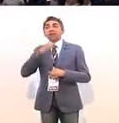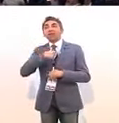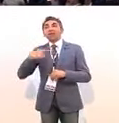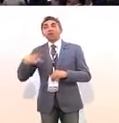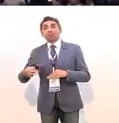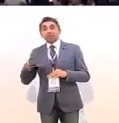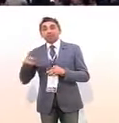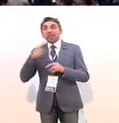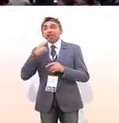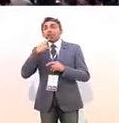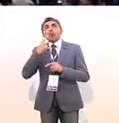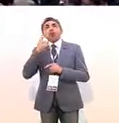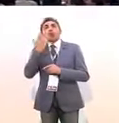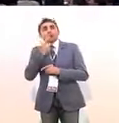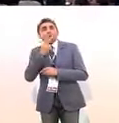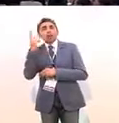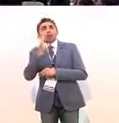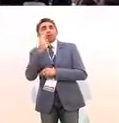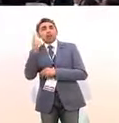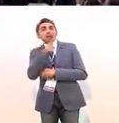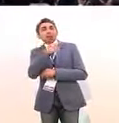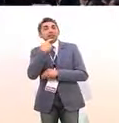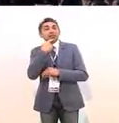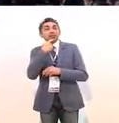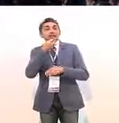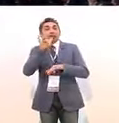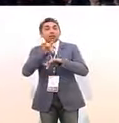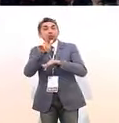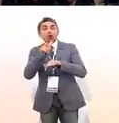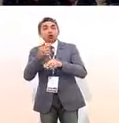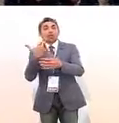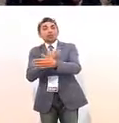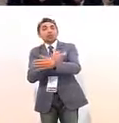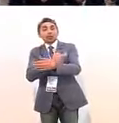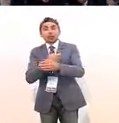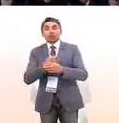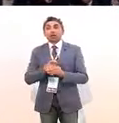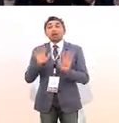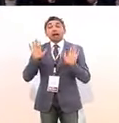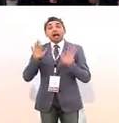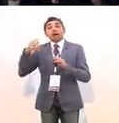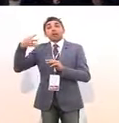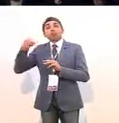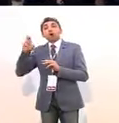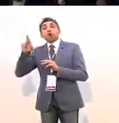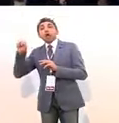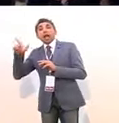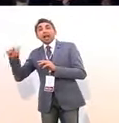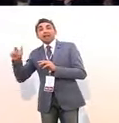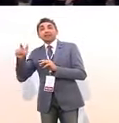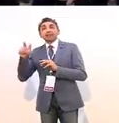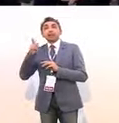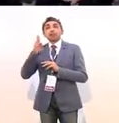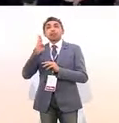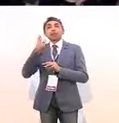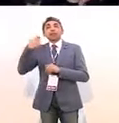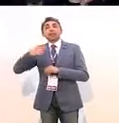pena di morte per chi tocca la droga. Ma anche Morales, il presidente boliviano, è populista.